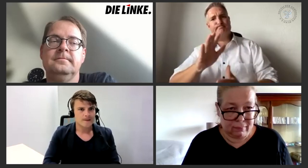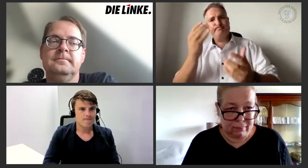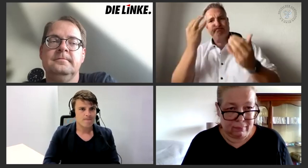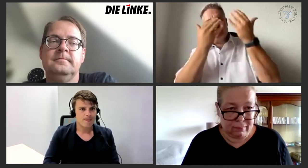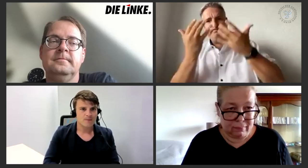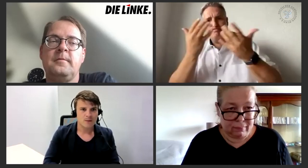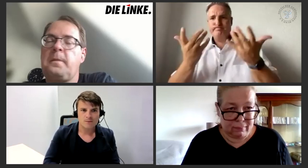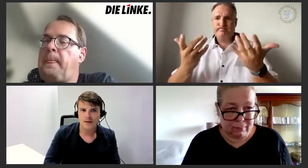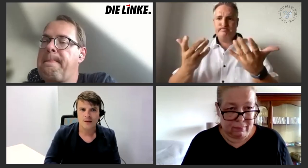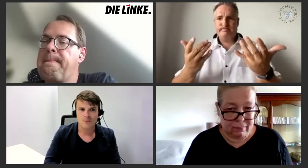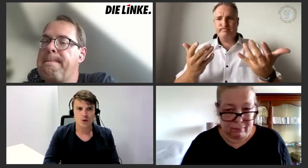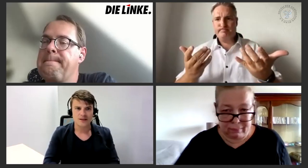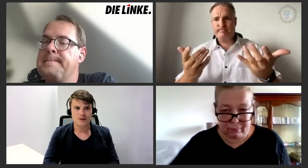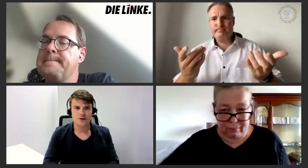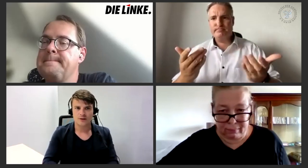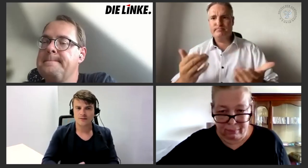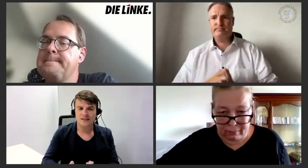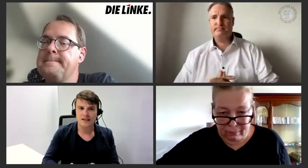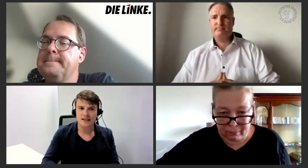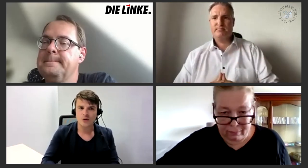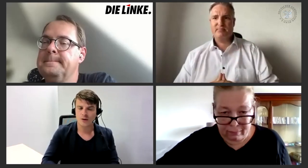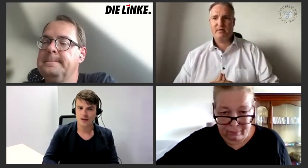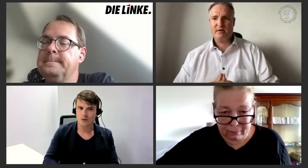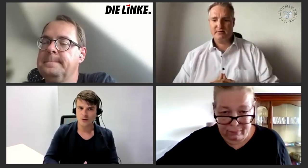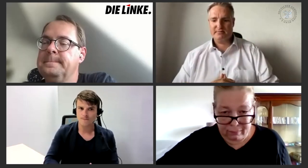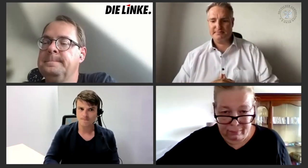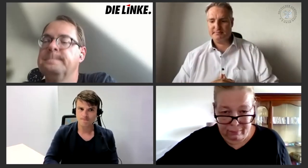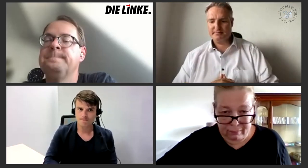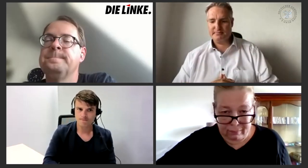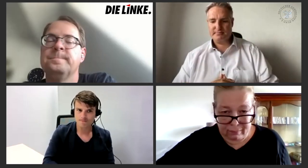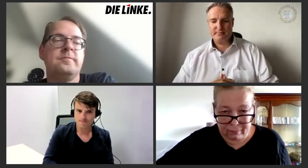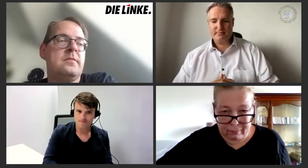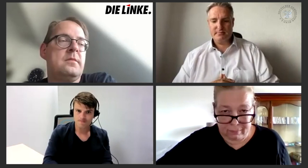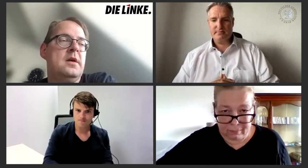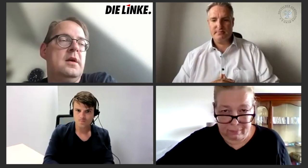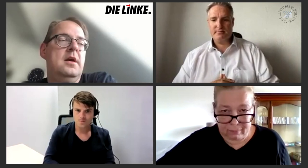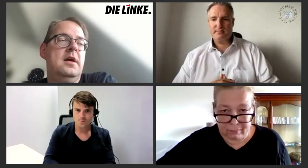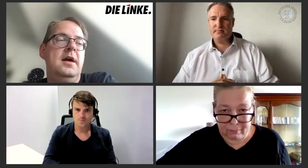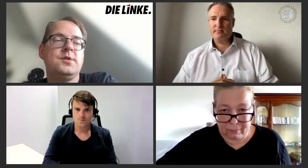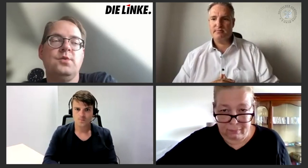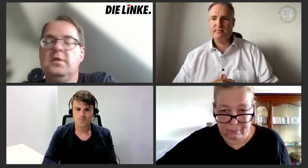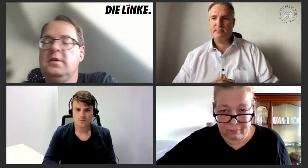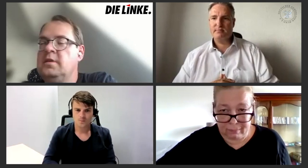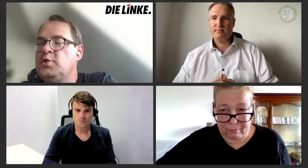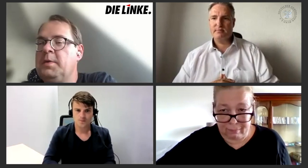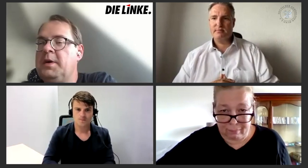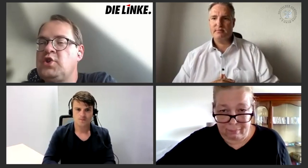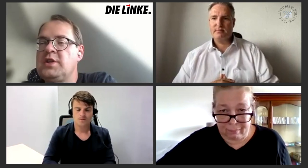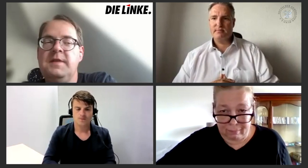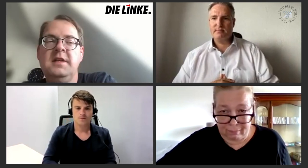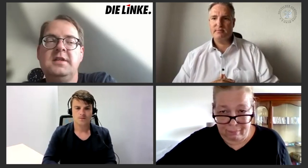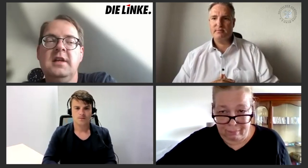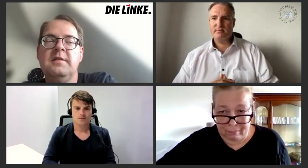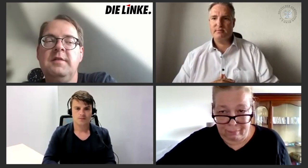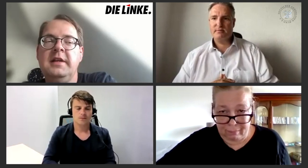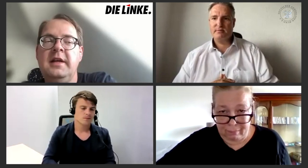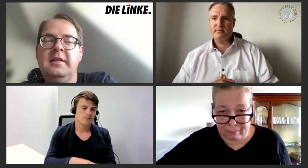behindertenpolitische? Was sind da Ihre Überlegungen? - Also das überrascht jetzt wenig,